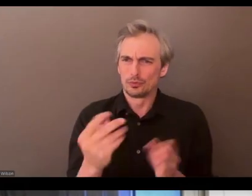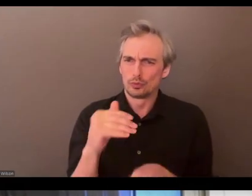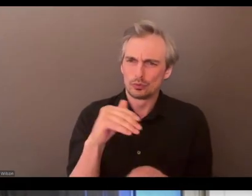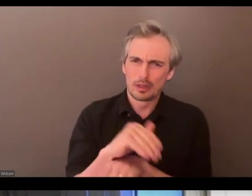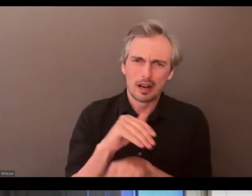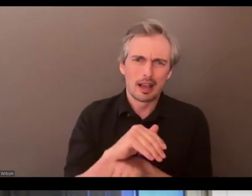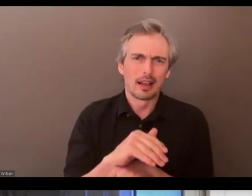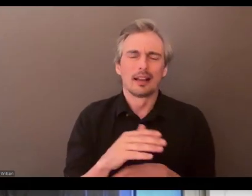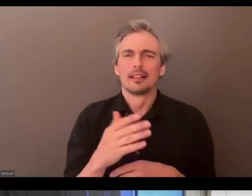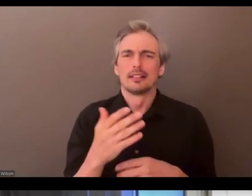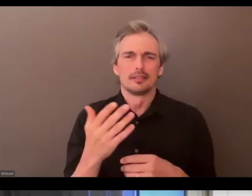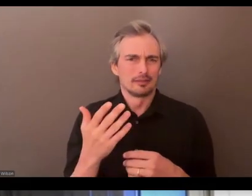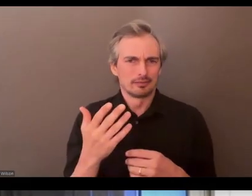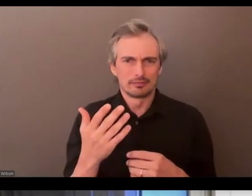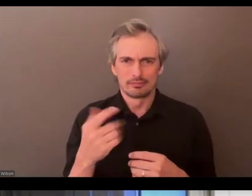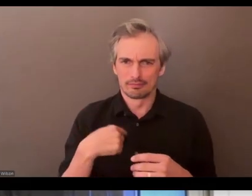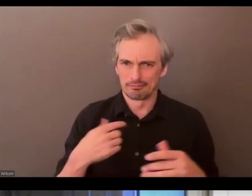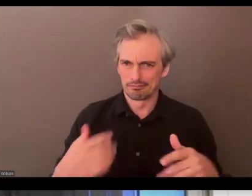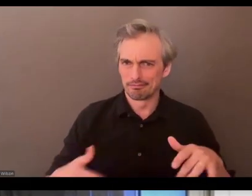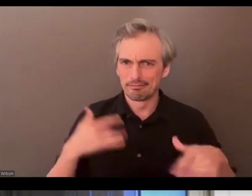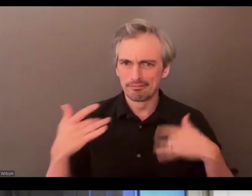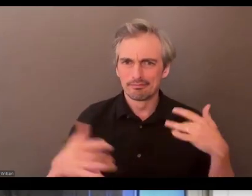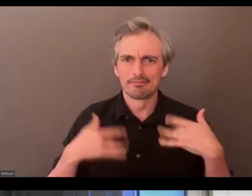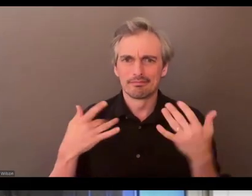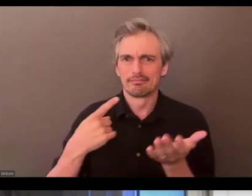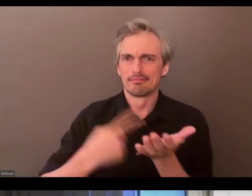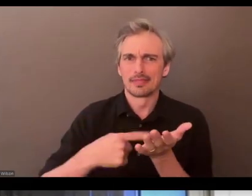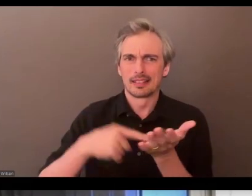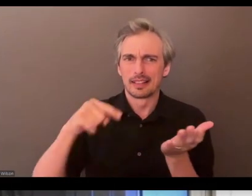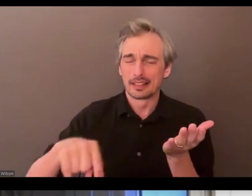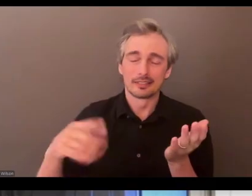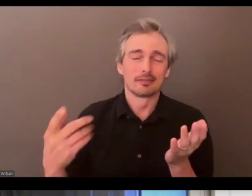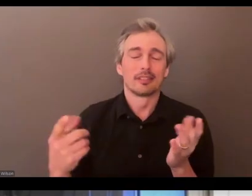今夜のテ ーマは「デ ータを手に入れたら次は何をする？」というものです。